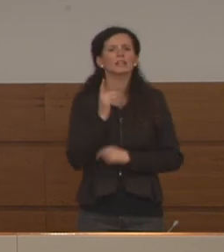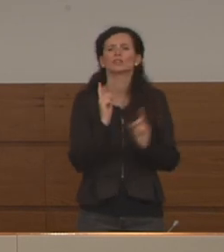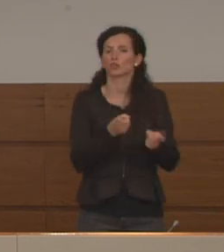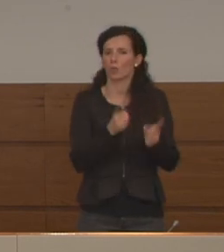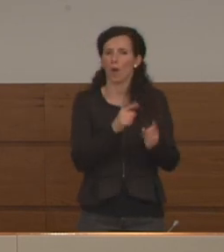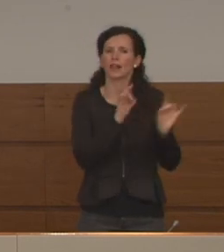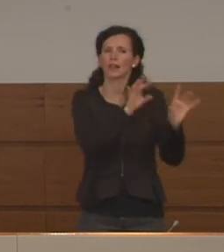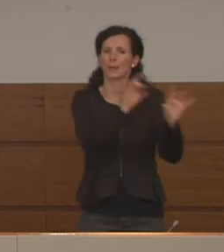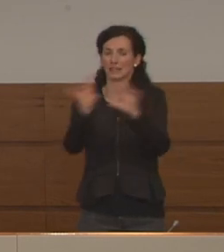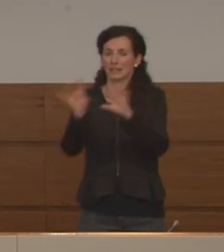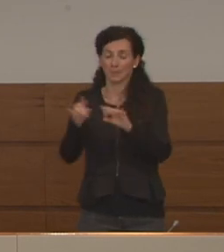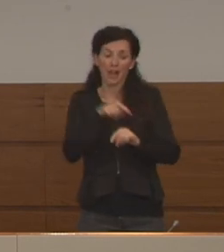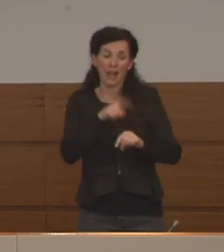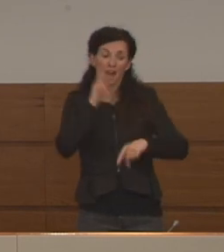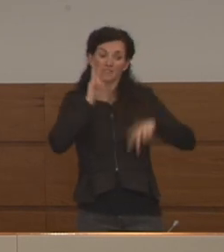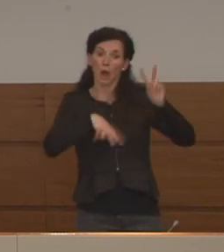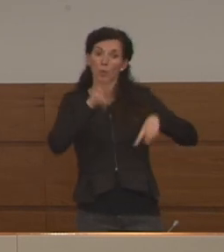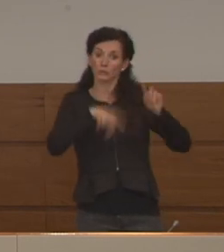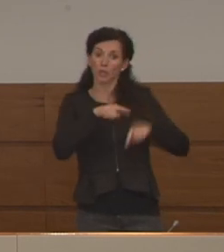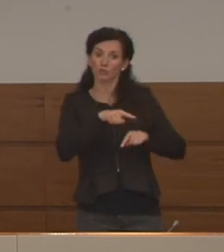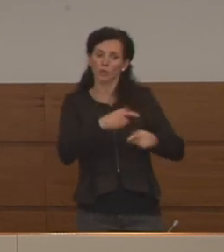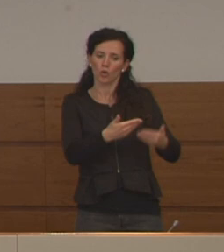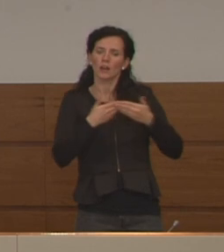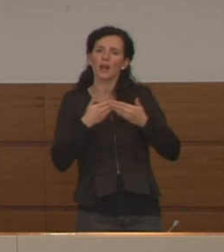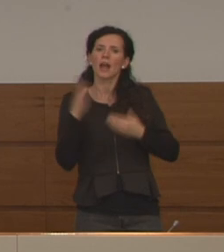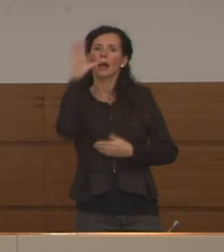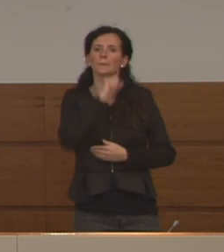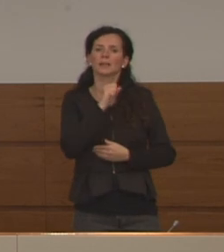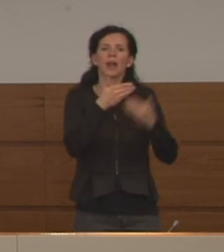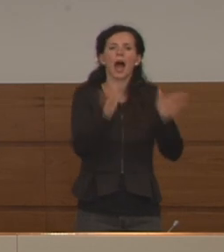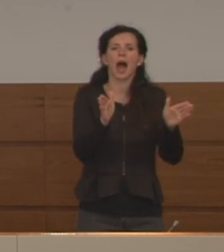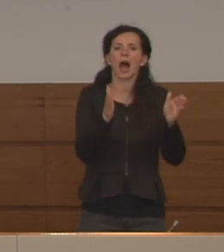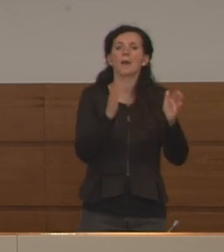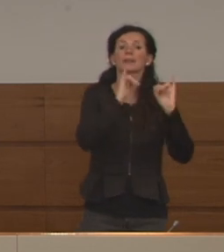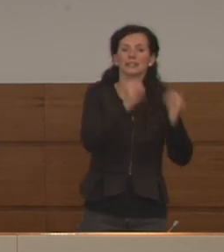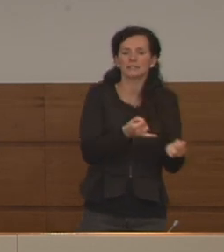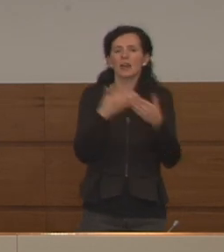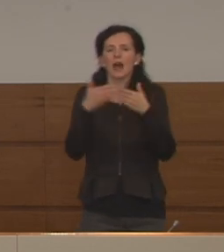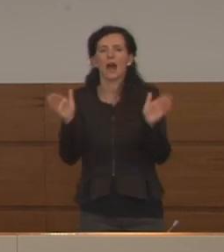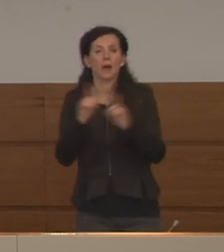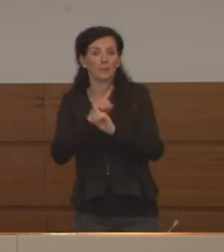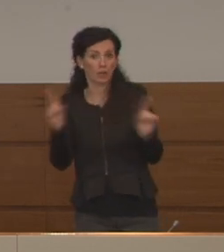essenziale per capire che cosa può riaprire e in base a quali prerequisiti.